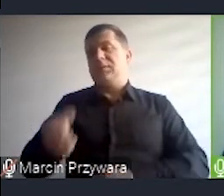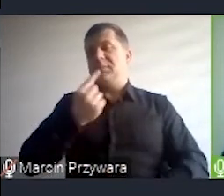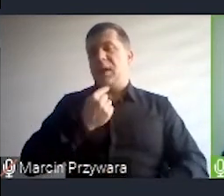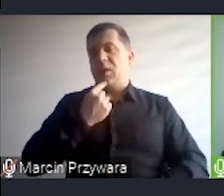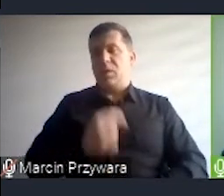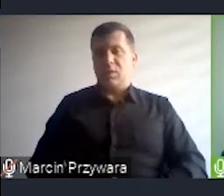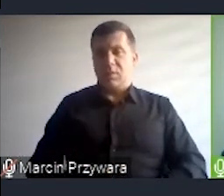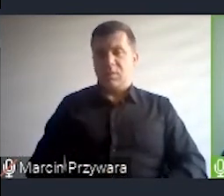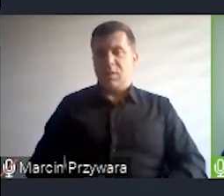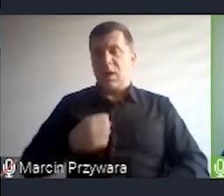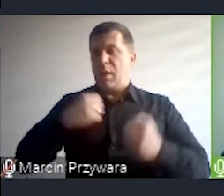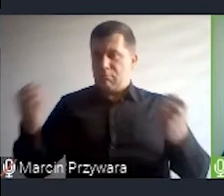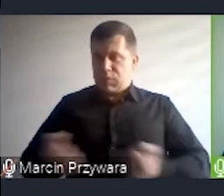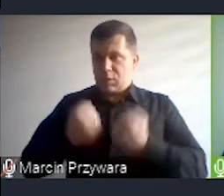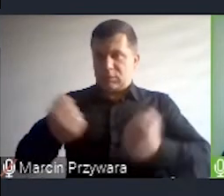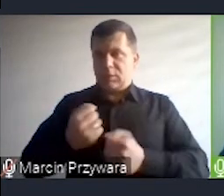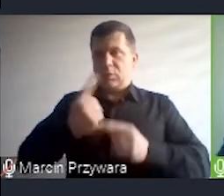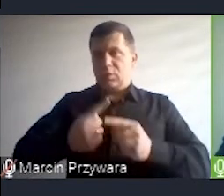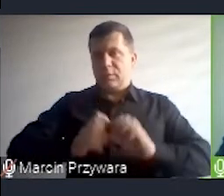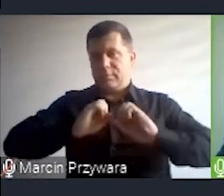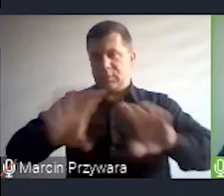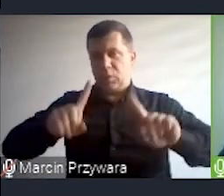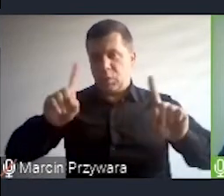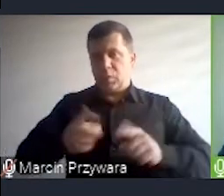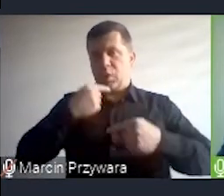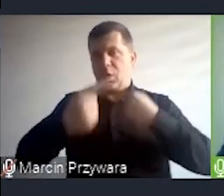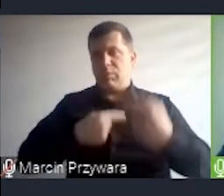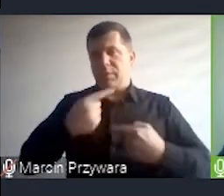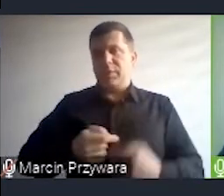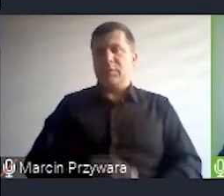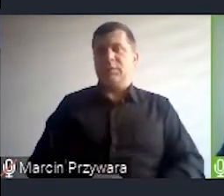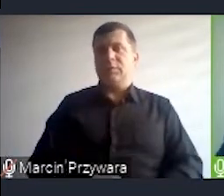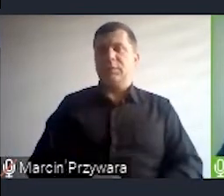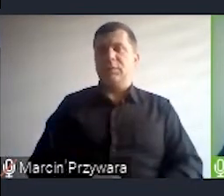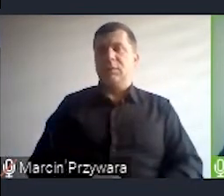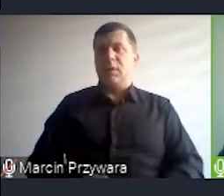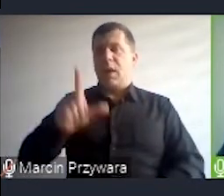ale postaram się Państwu jakoś po krótce opowiedzieć i o leasingu.